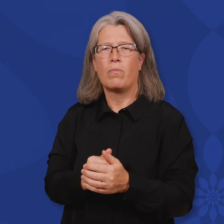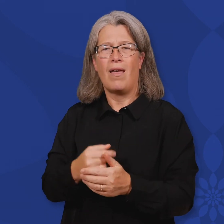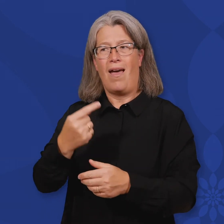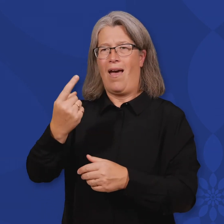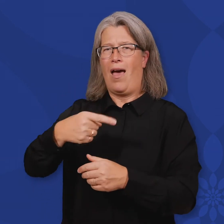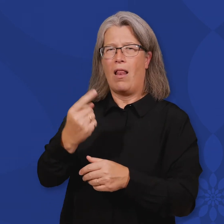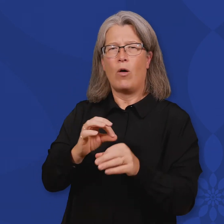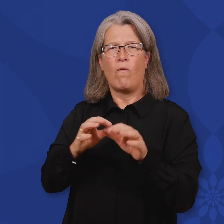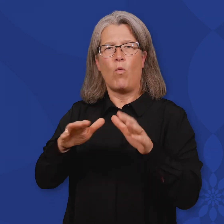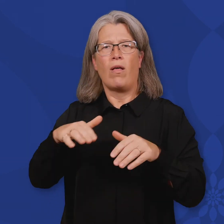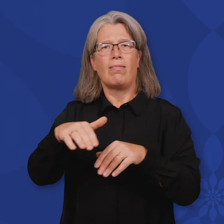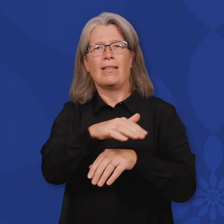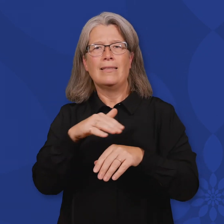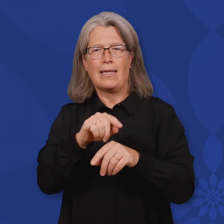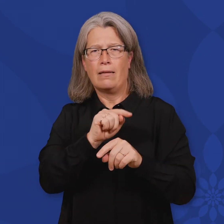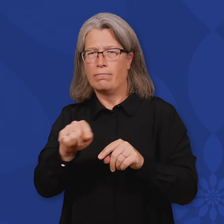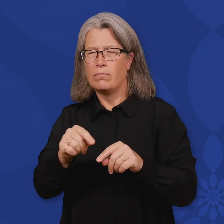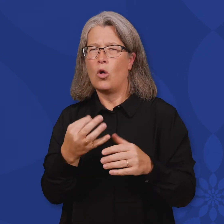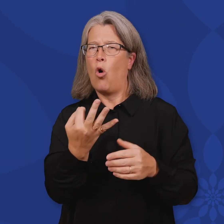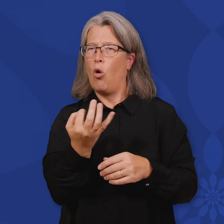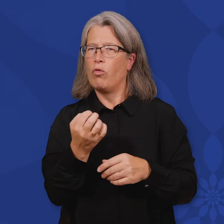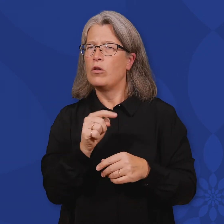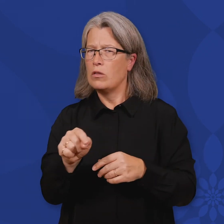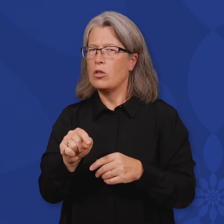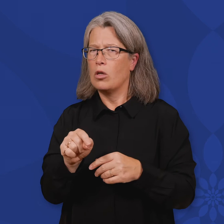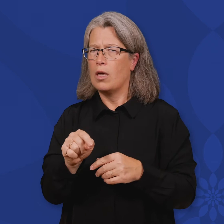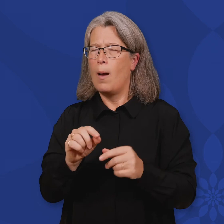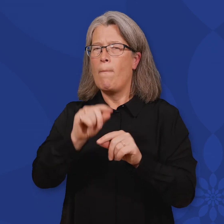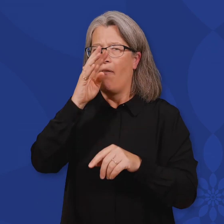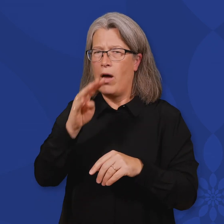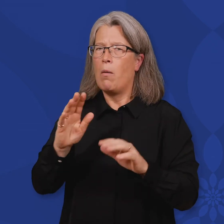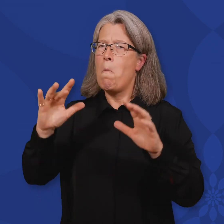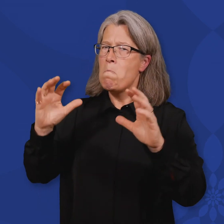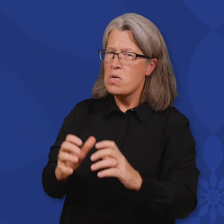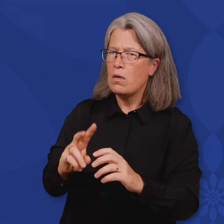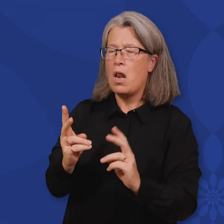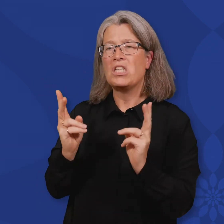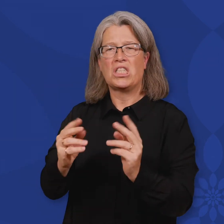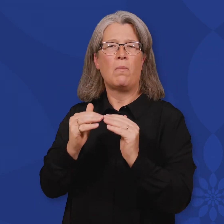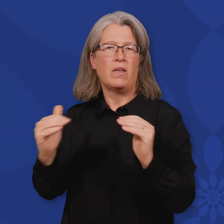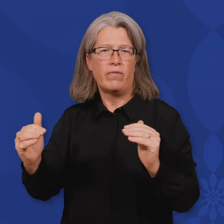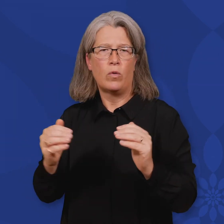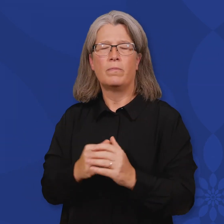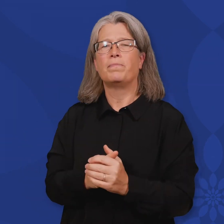Incidensen minskade eller hölls på samma nivå i åtta av 11 sjukvårdsdistrikt.